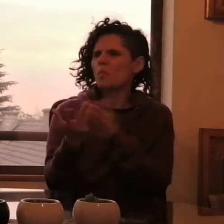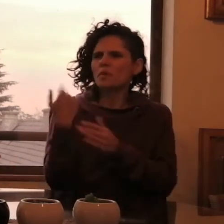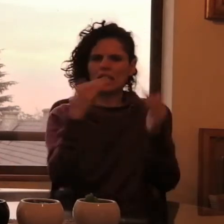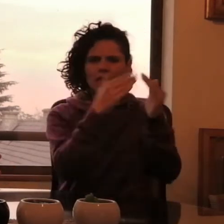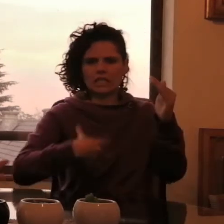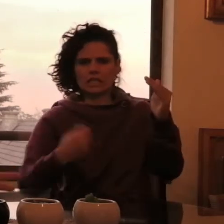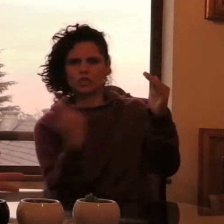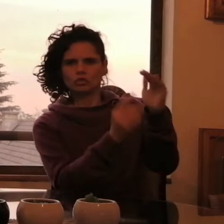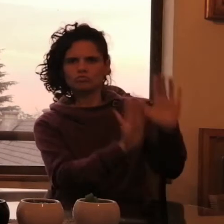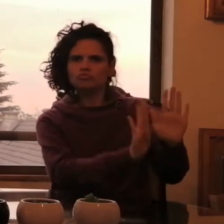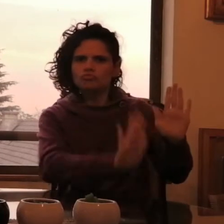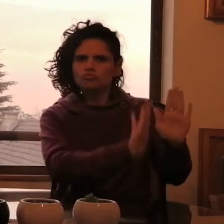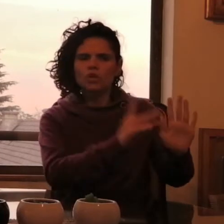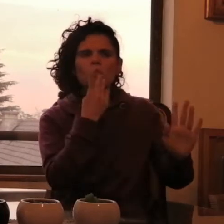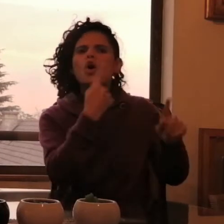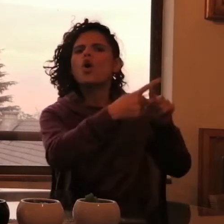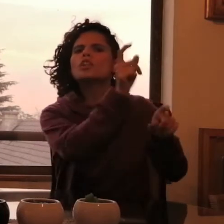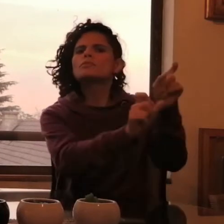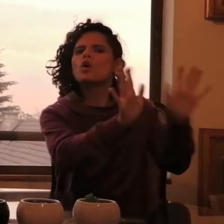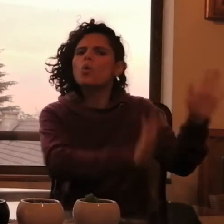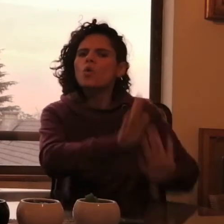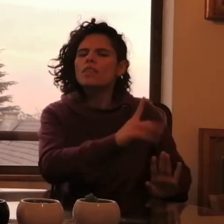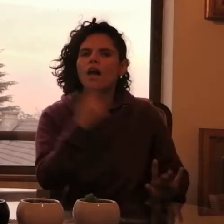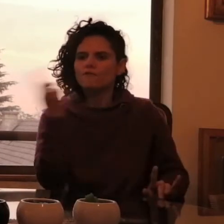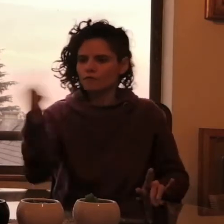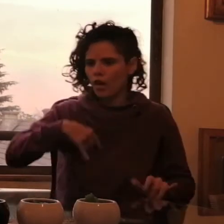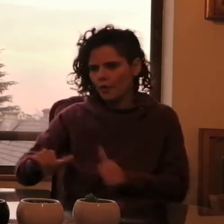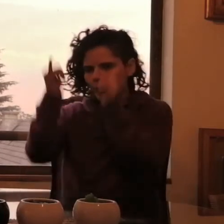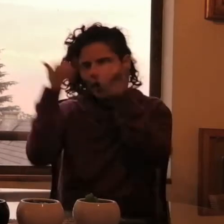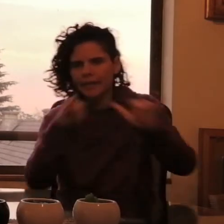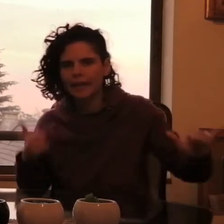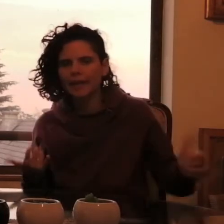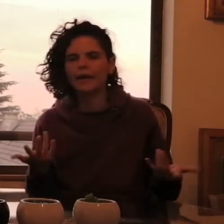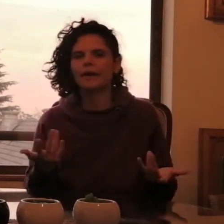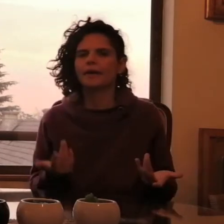alguien - y a venir jugar a la ingeniería - claro se daba eso, a mí en